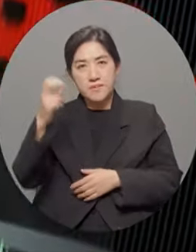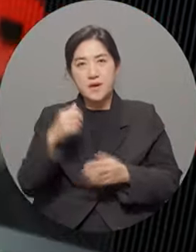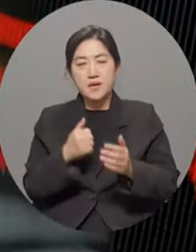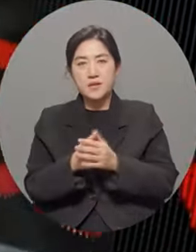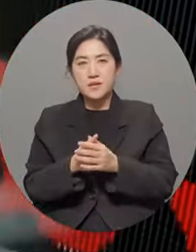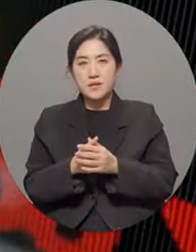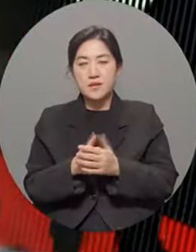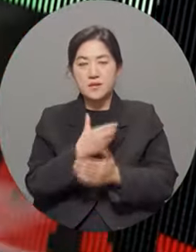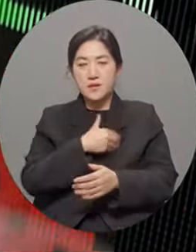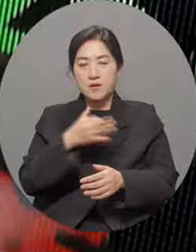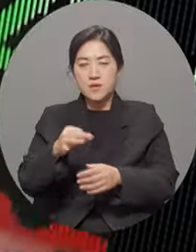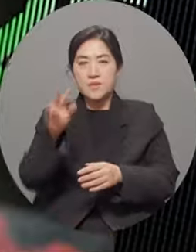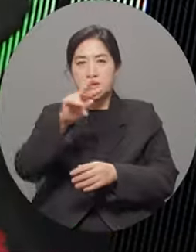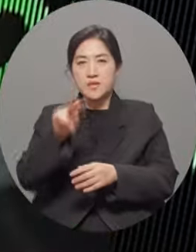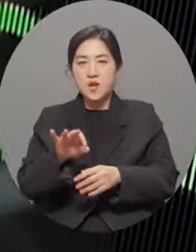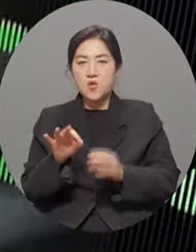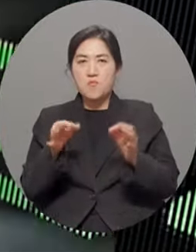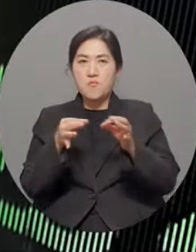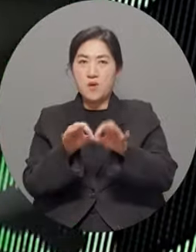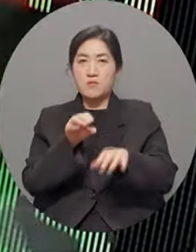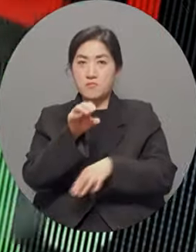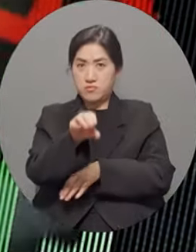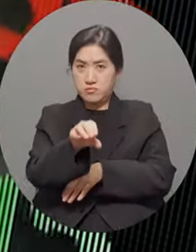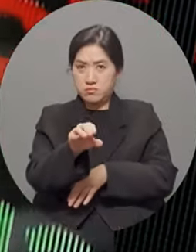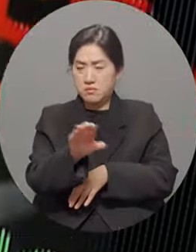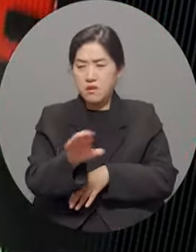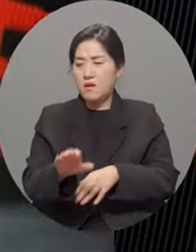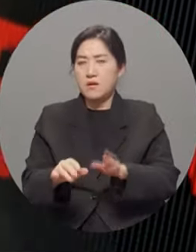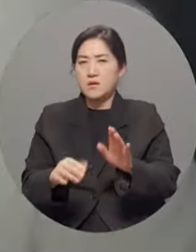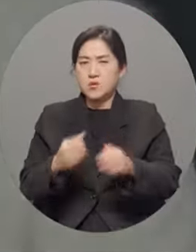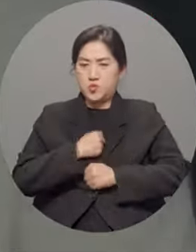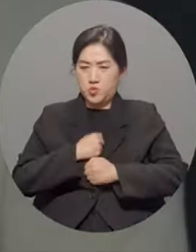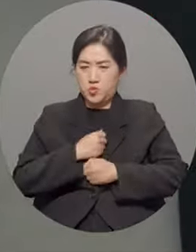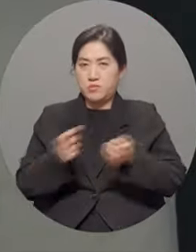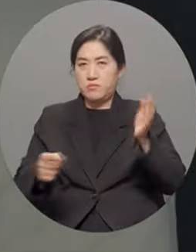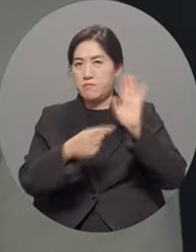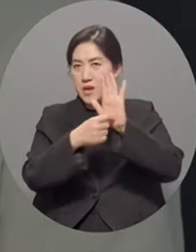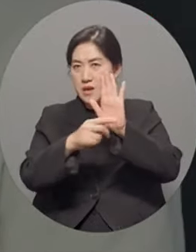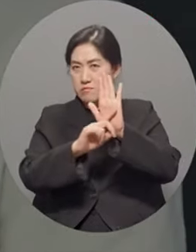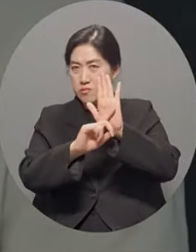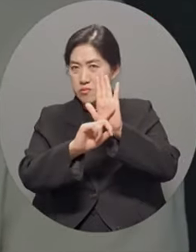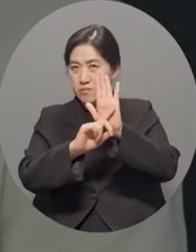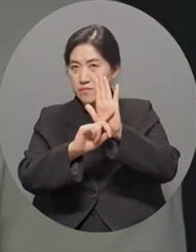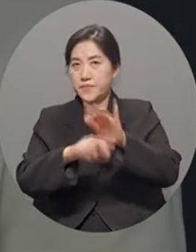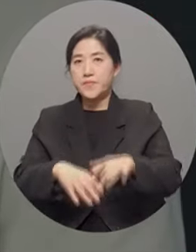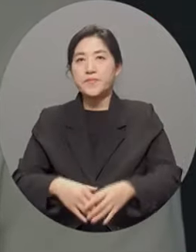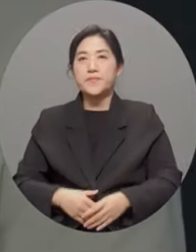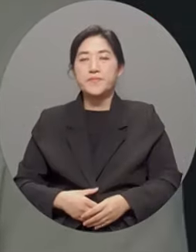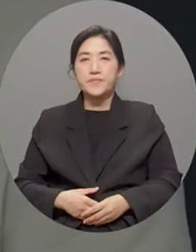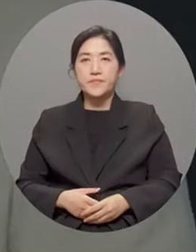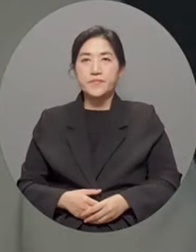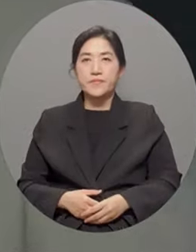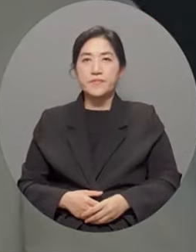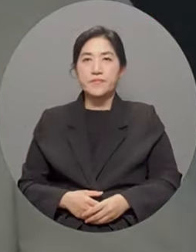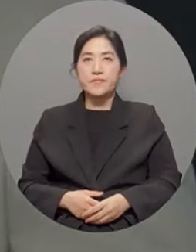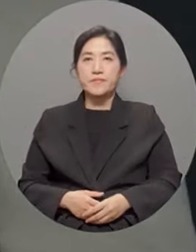늘어날 것으로 보고 연금형 달러 펀드 투자에 대한 소비자 경보를 발령했습니다. MBC 뉴스 박진준입니다.